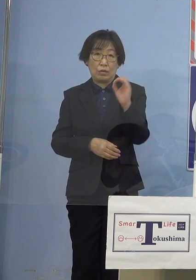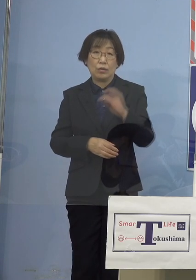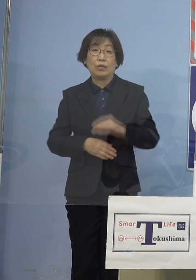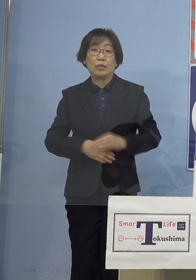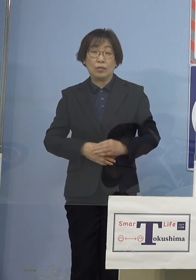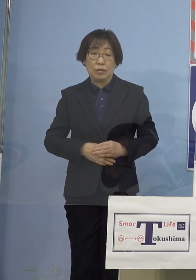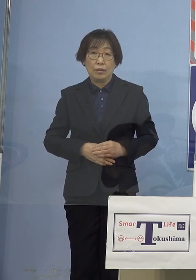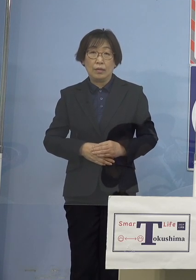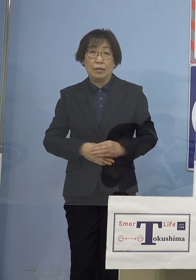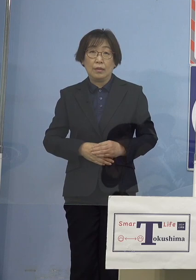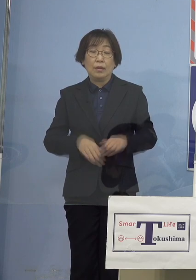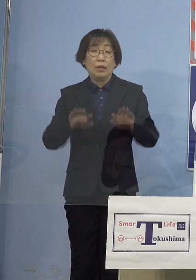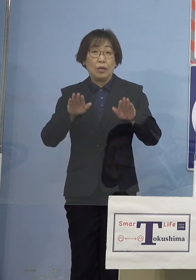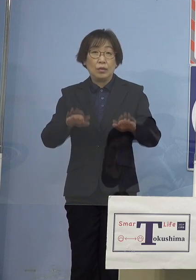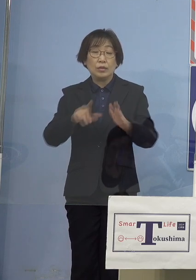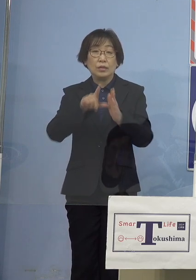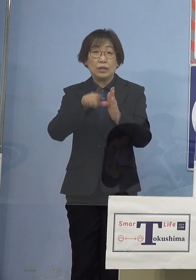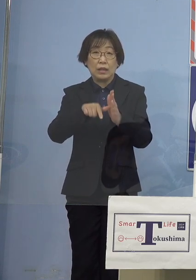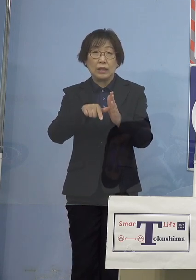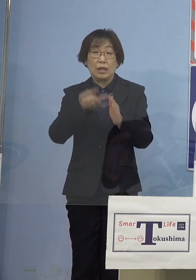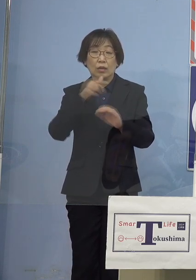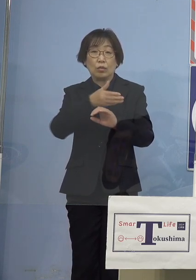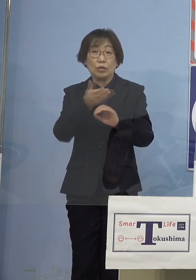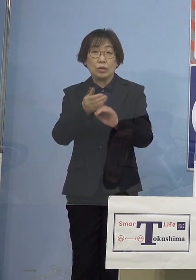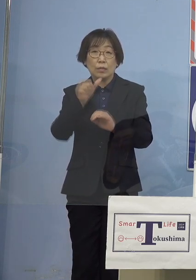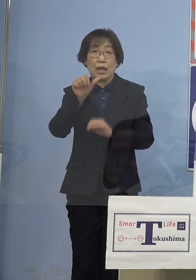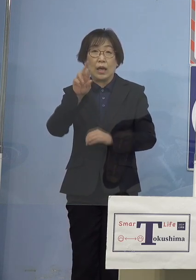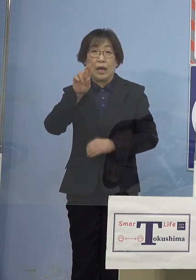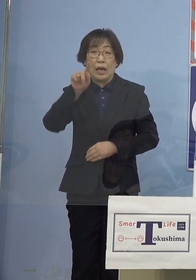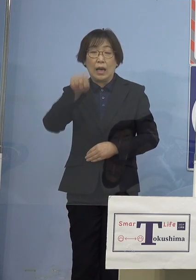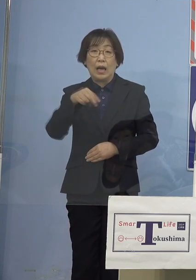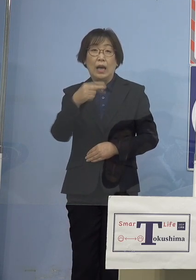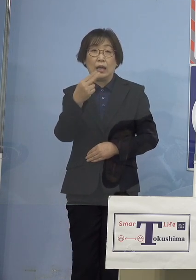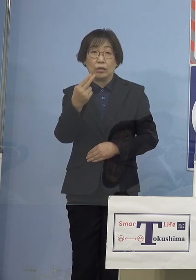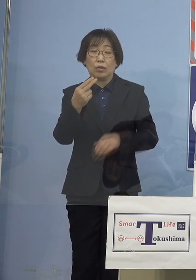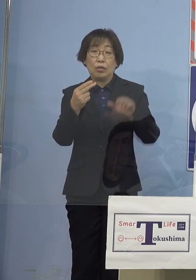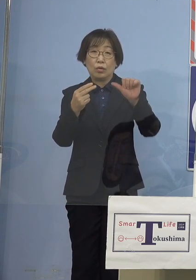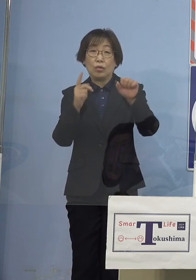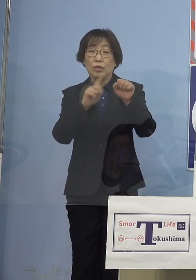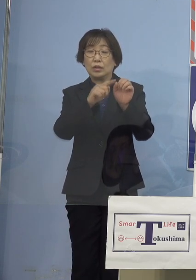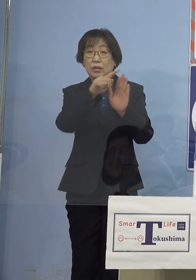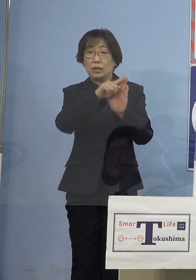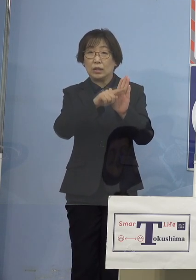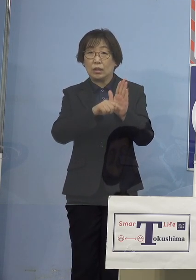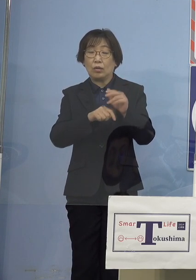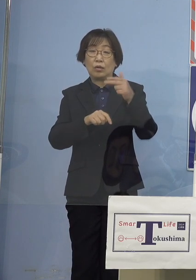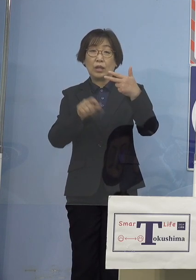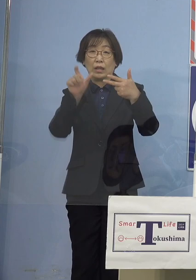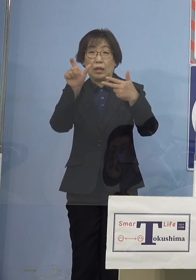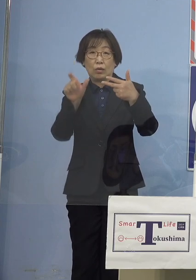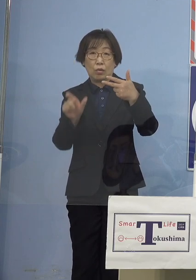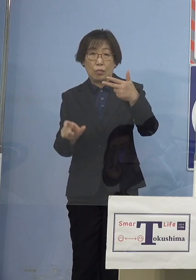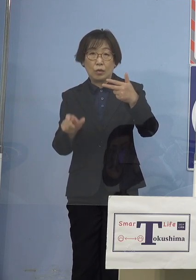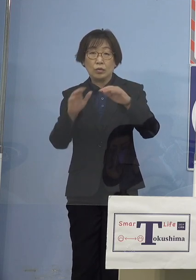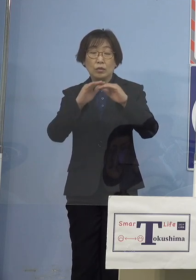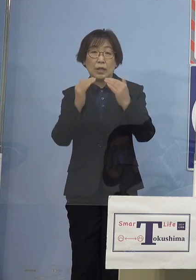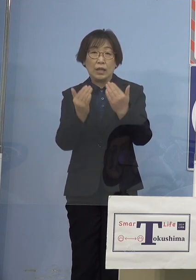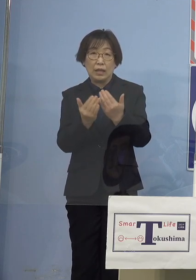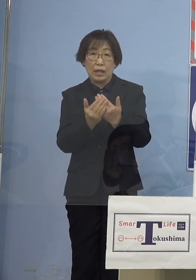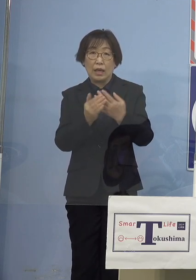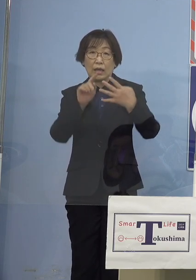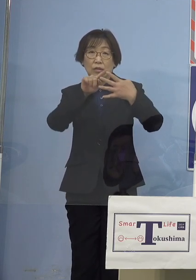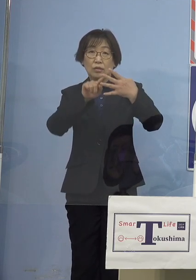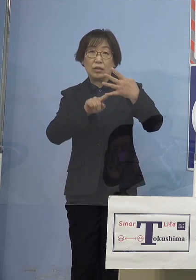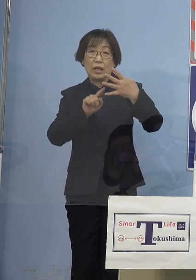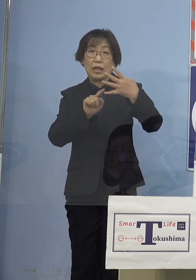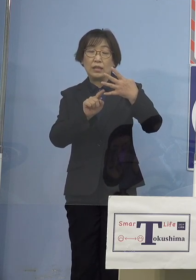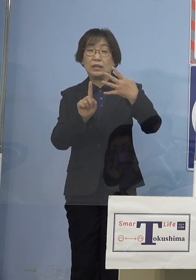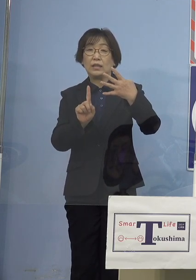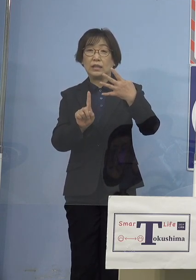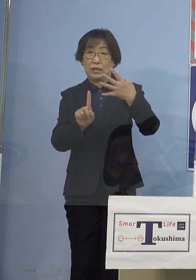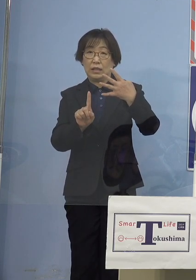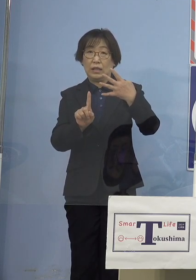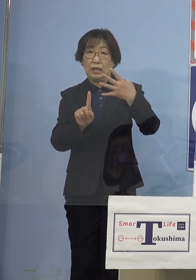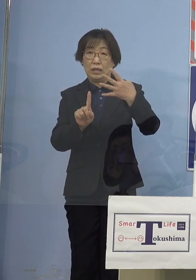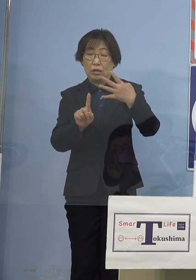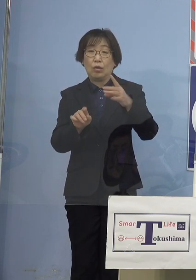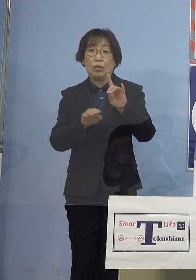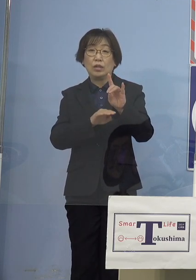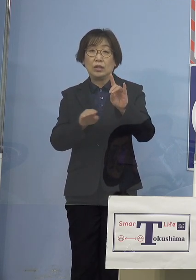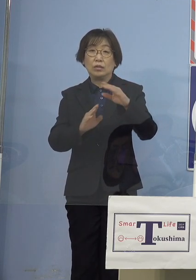本日時点で、「とくしまアラート」の5指標7項目 全てが「ステージ1」の基準を下回ったところであります